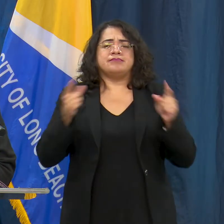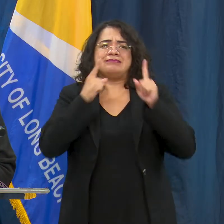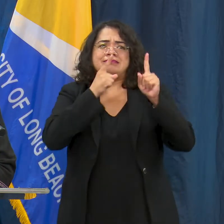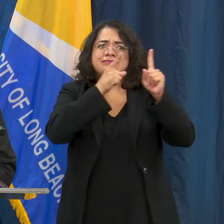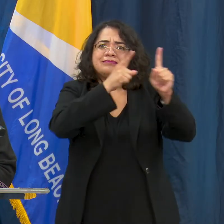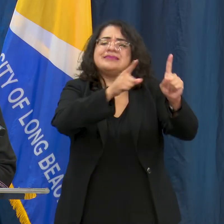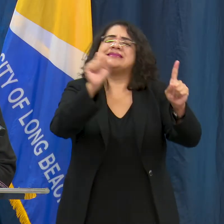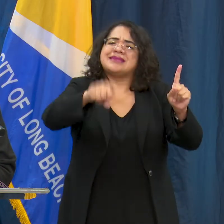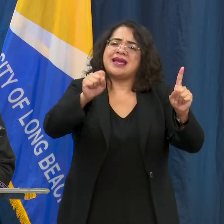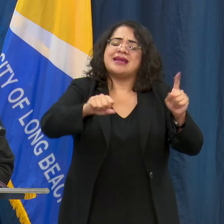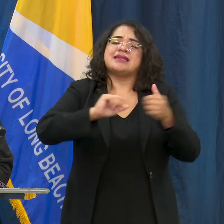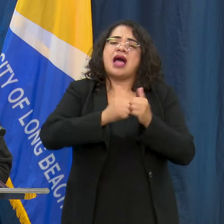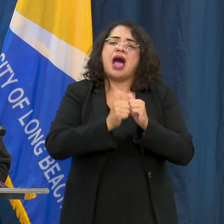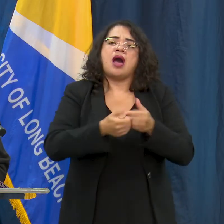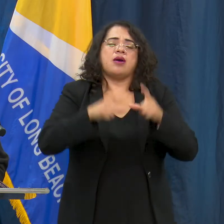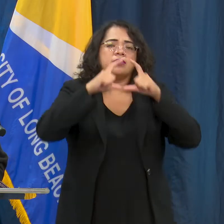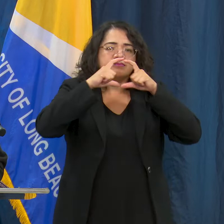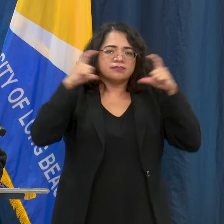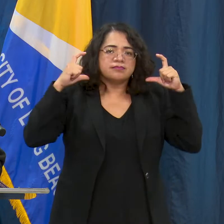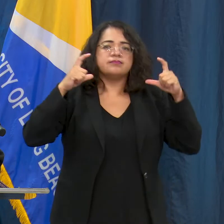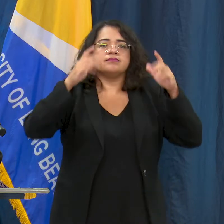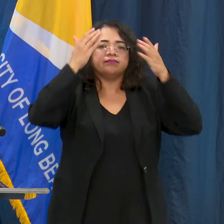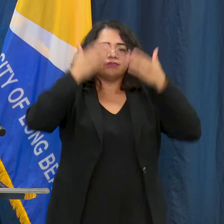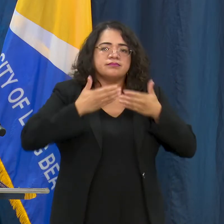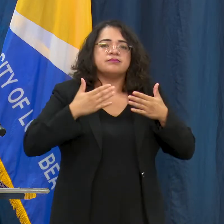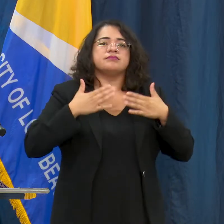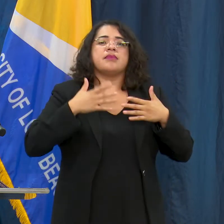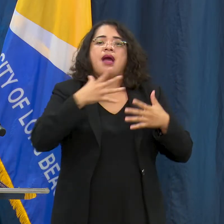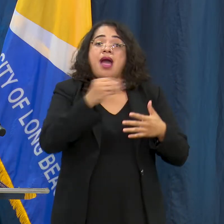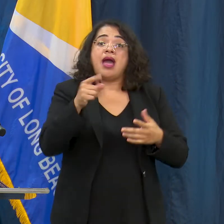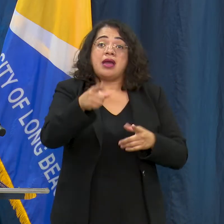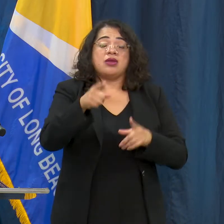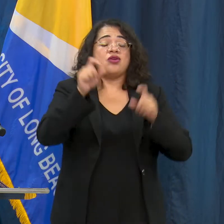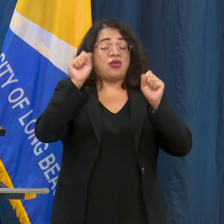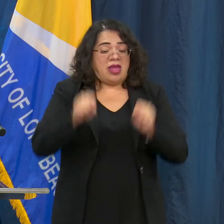que tienen con una voz a Gallup Reba socia sido expressed Oh sabes de alguien